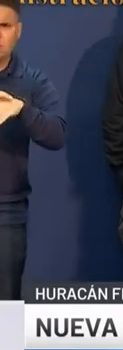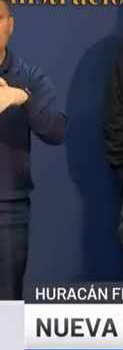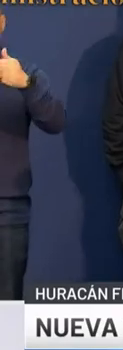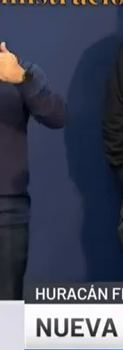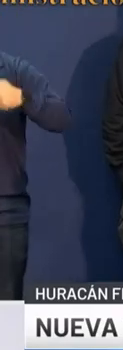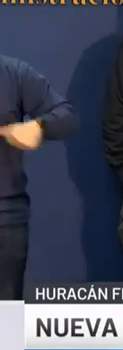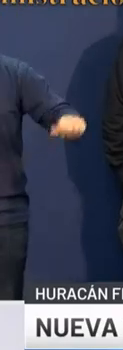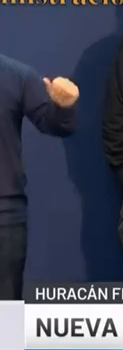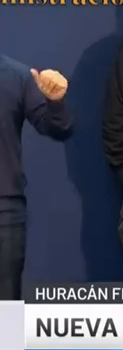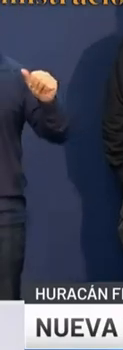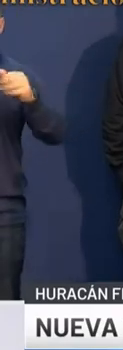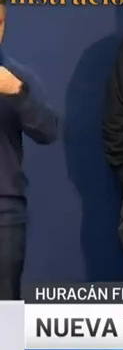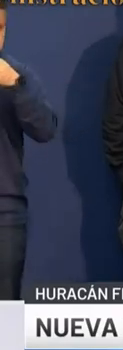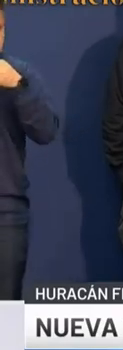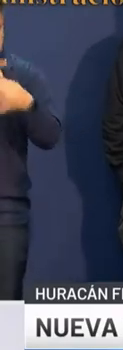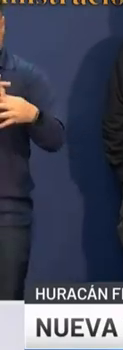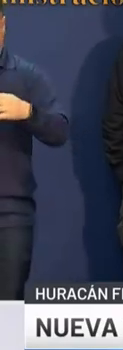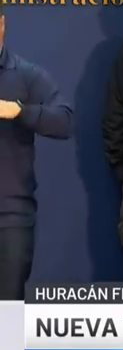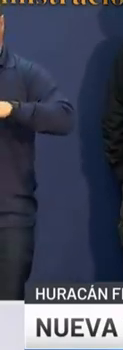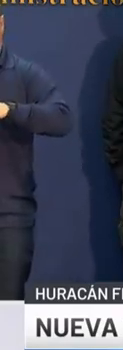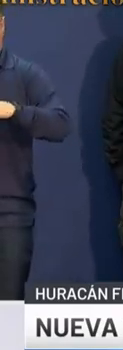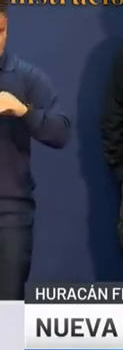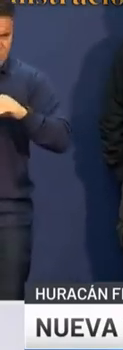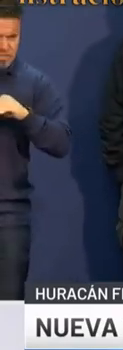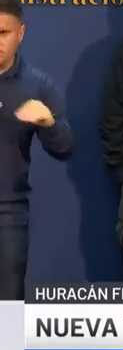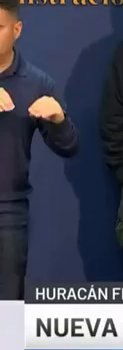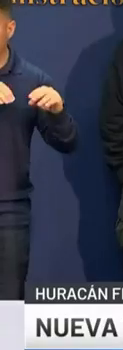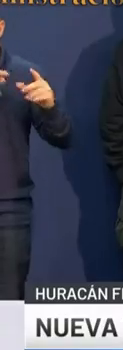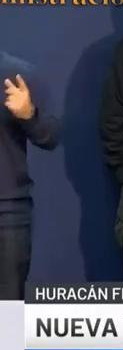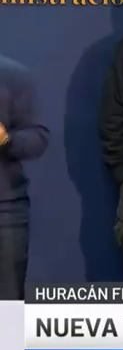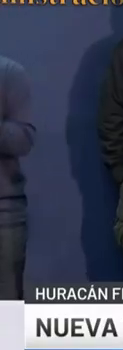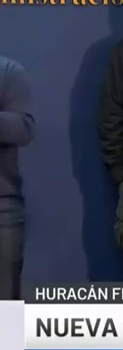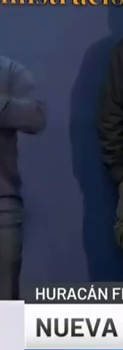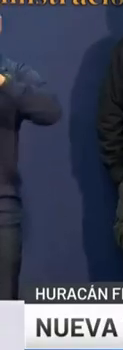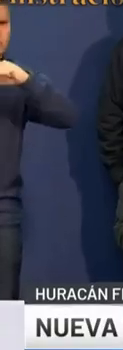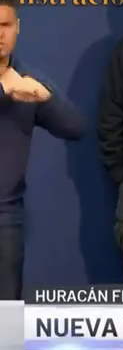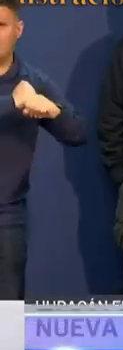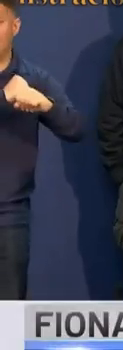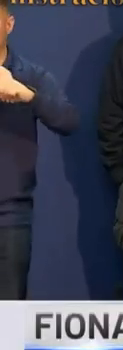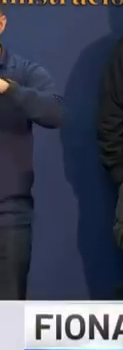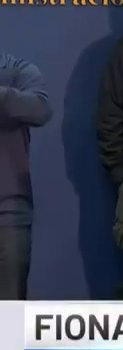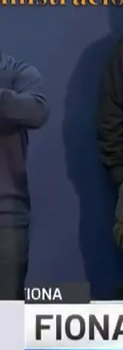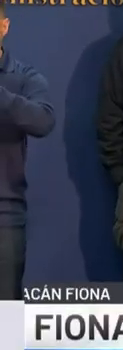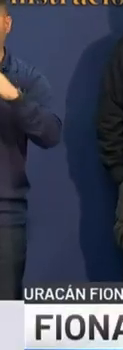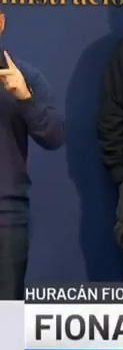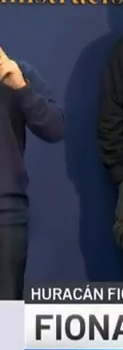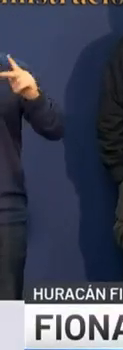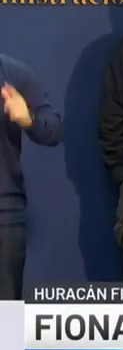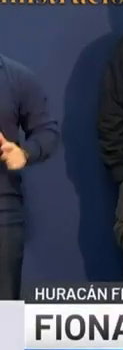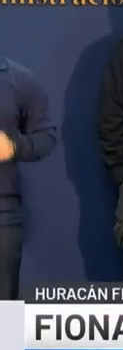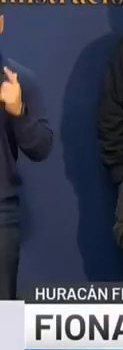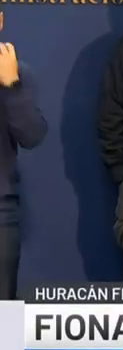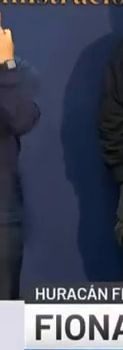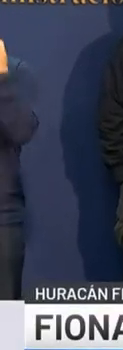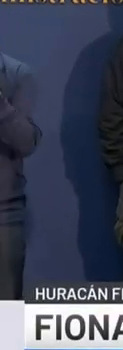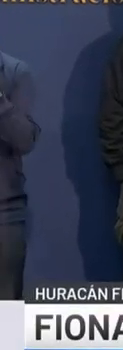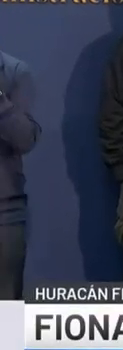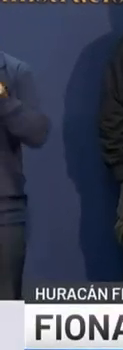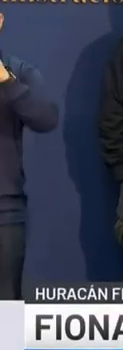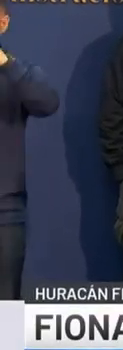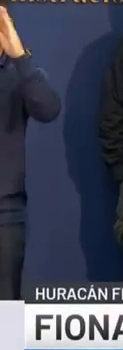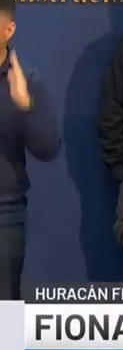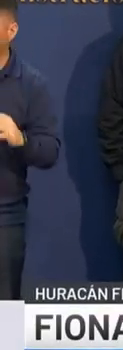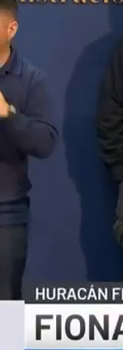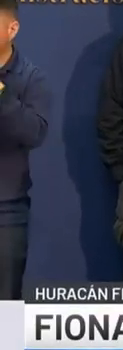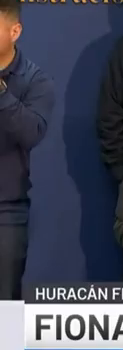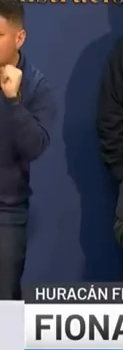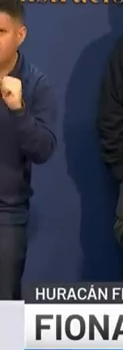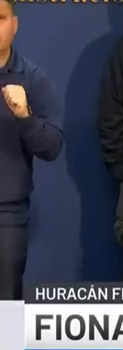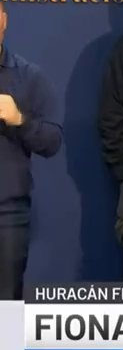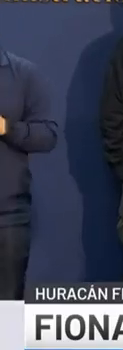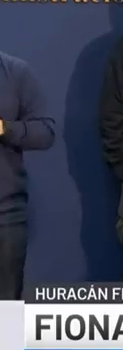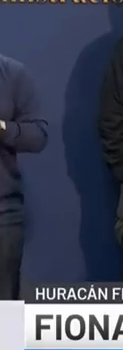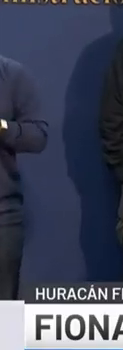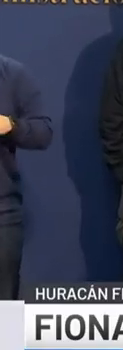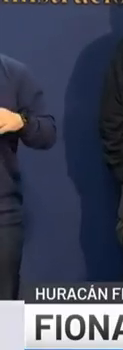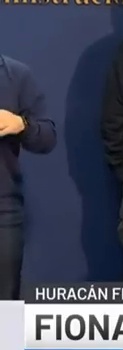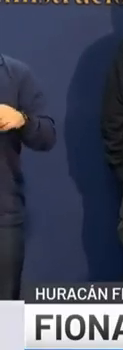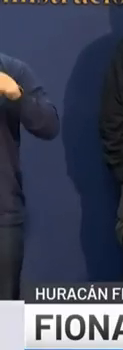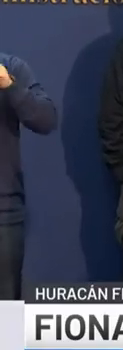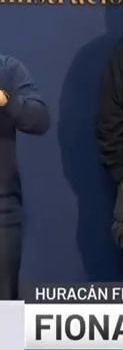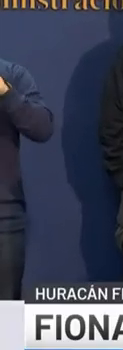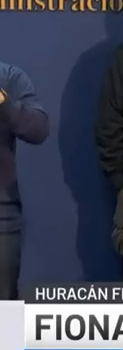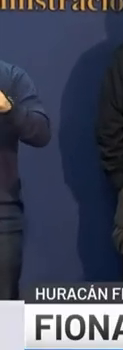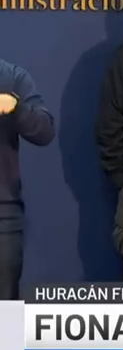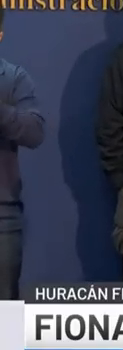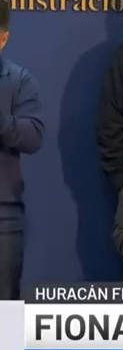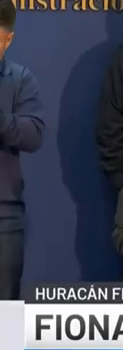AYER FUE APROBADA LA